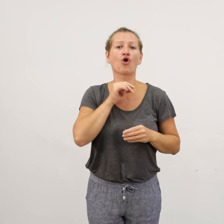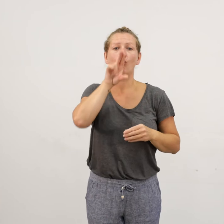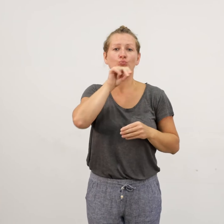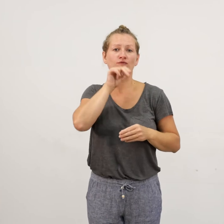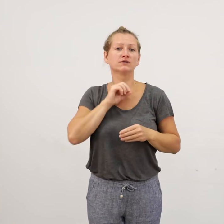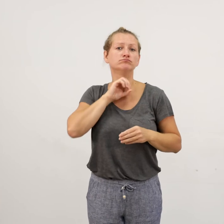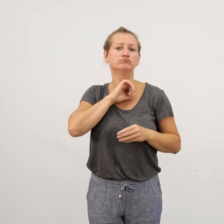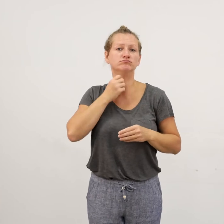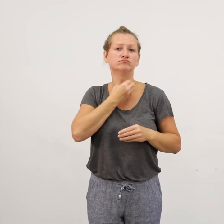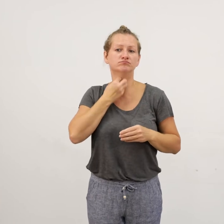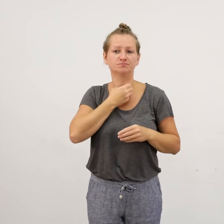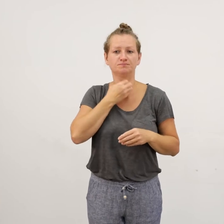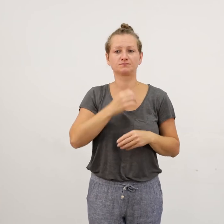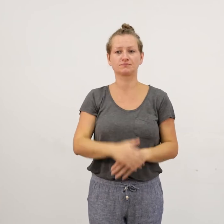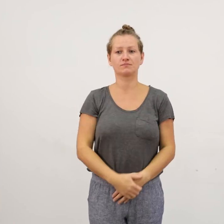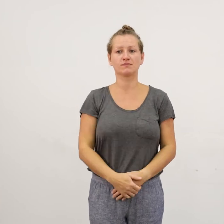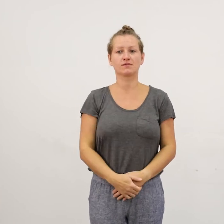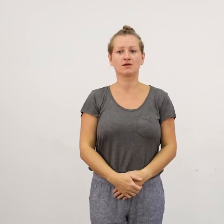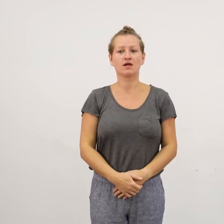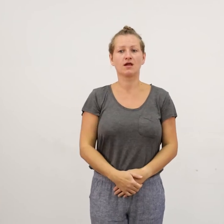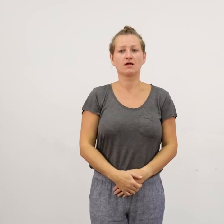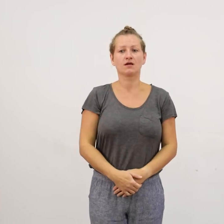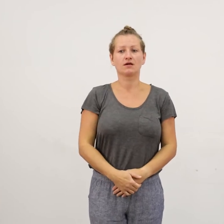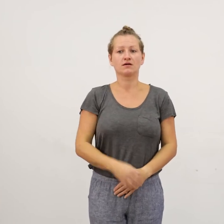wystające elementy wyposażenia czołgu.